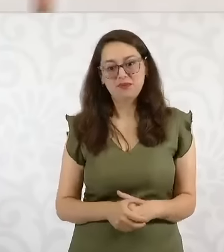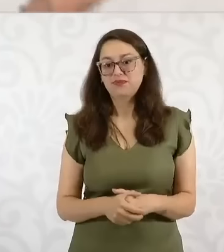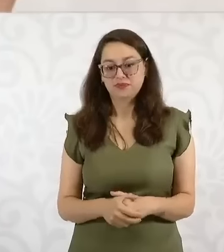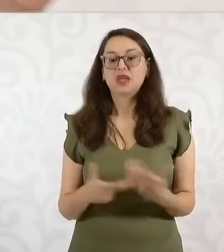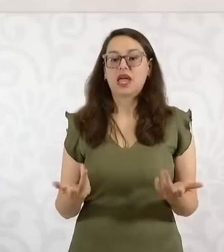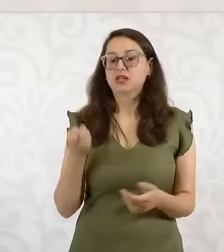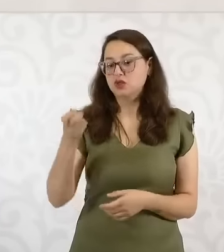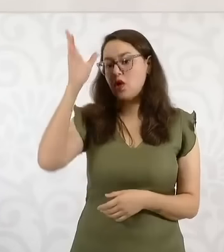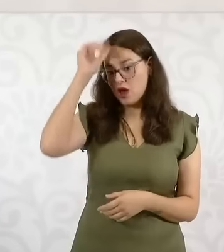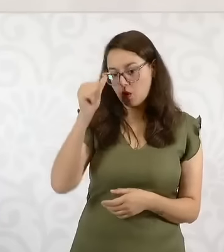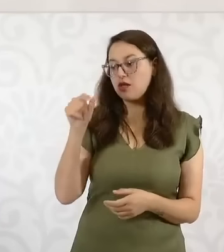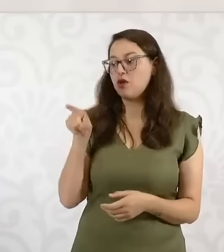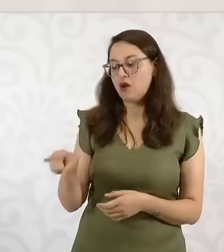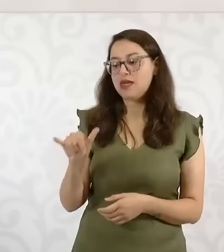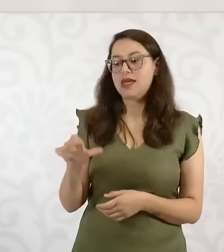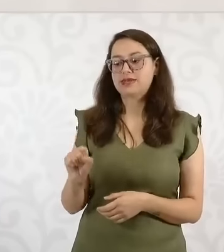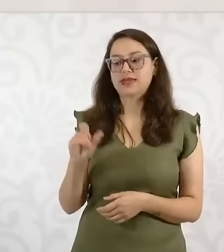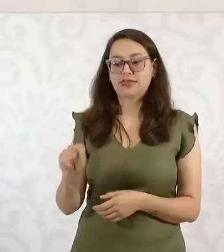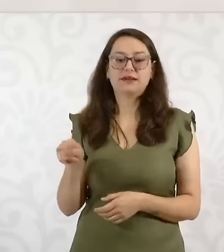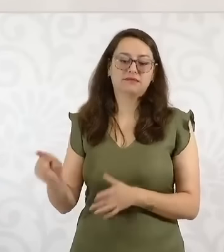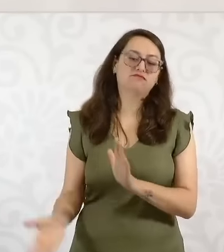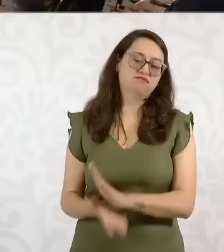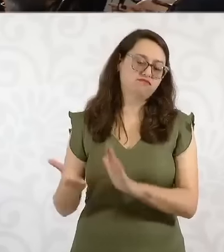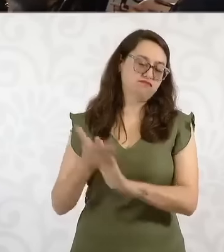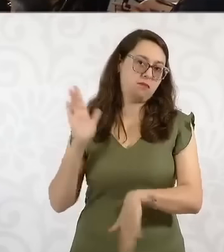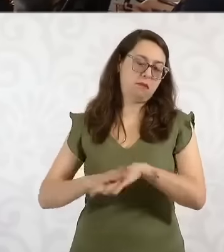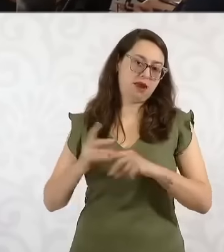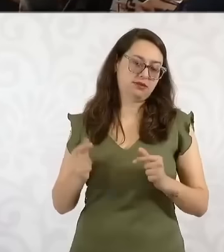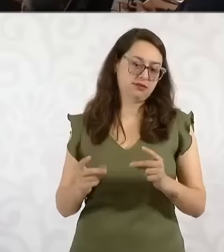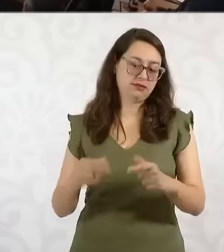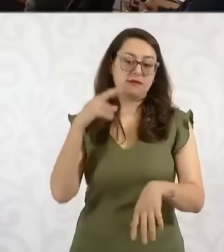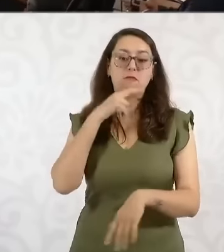nos va a permitir ampliar ya el número de centros de cuidado. ¿Consideraría llevar esta política